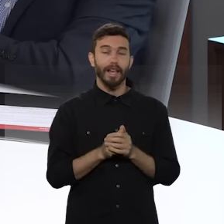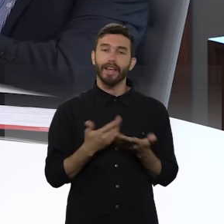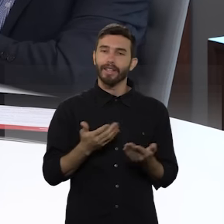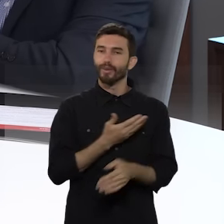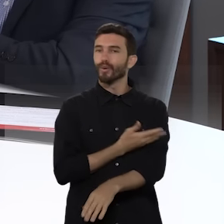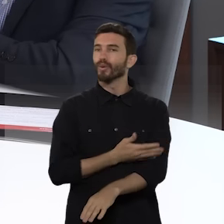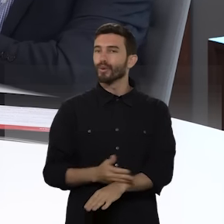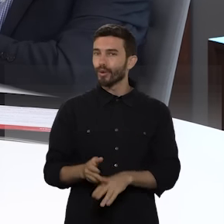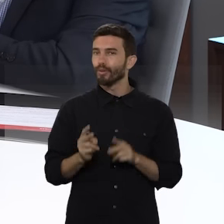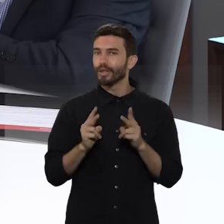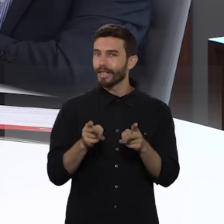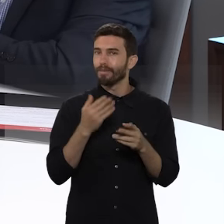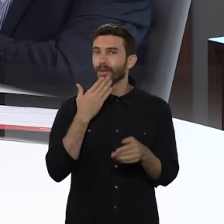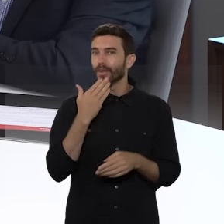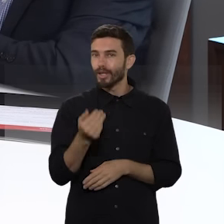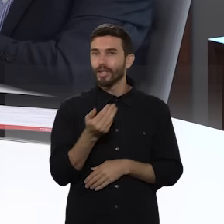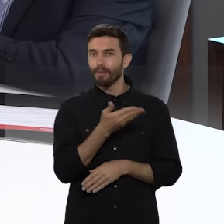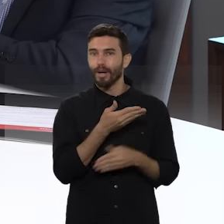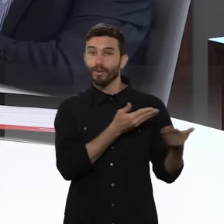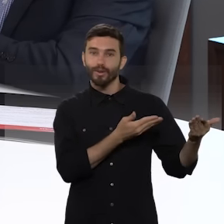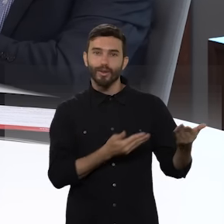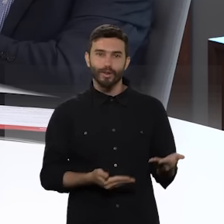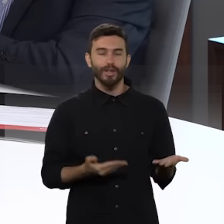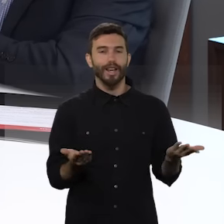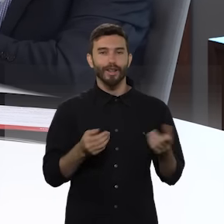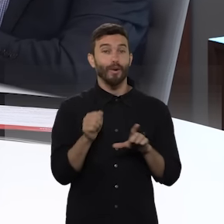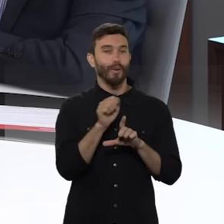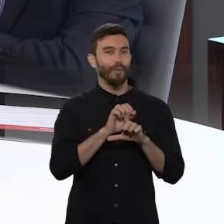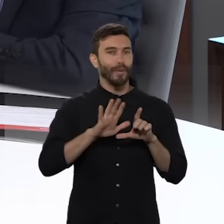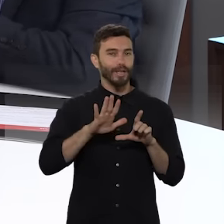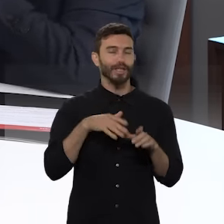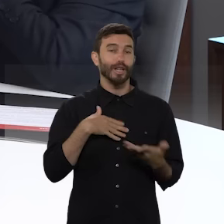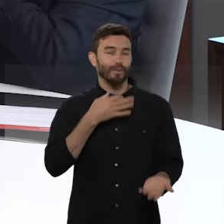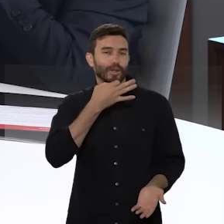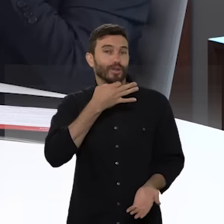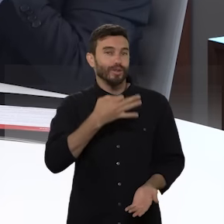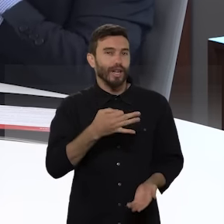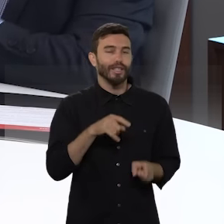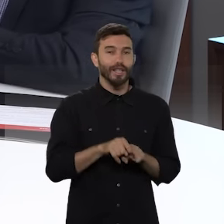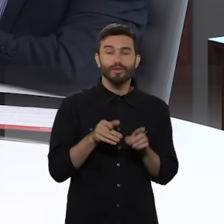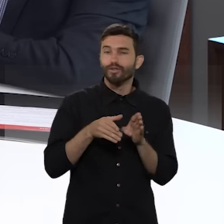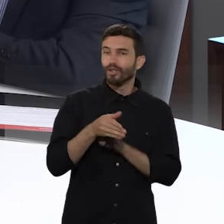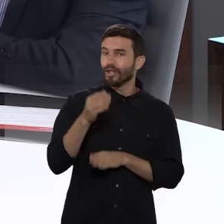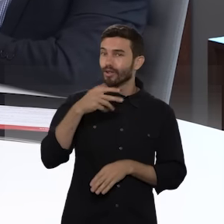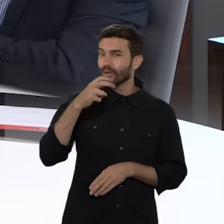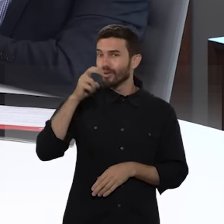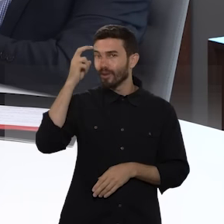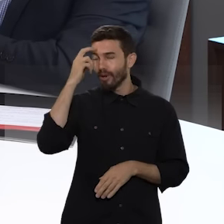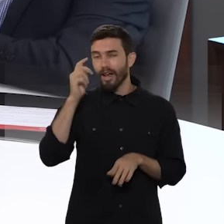a nossa tradição de pedir aos convidados que compartilhem suas sugestões, dicas culturais,